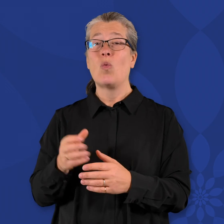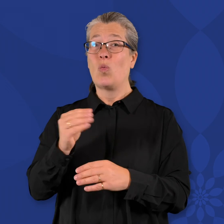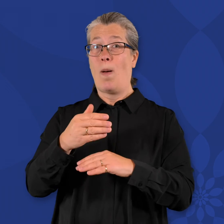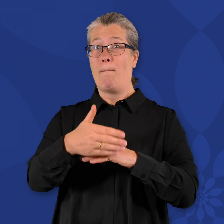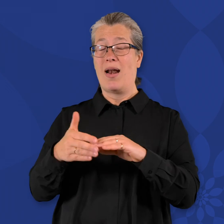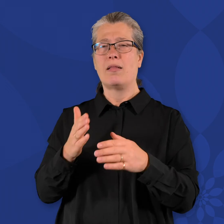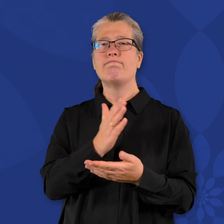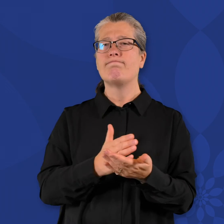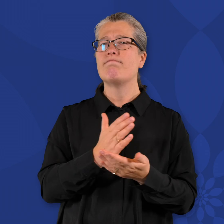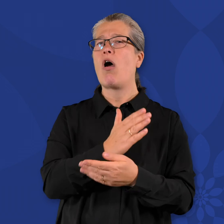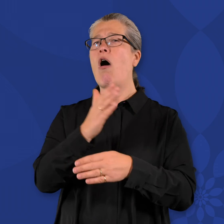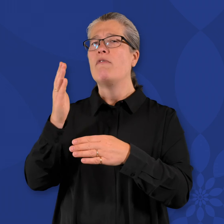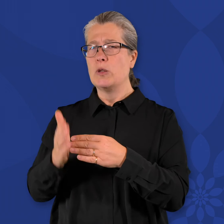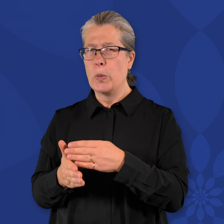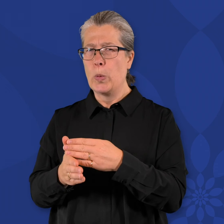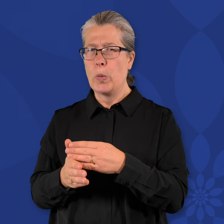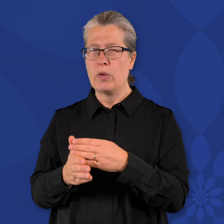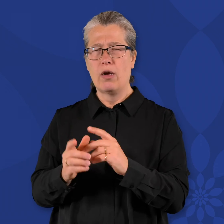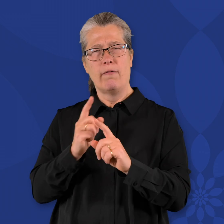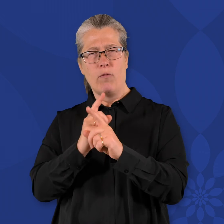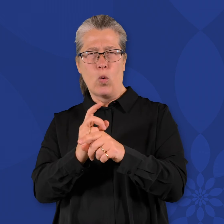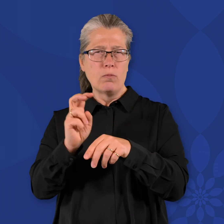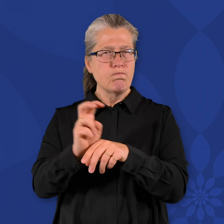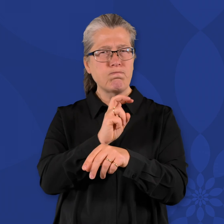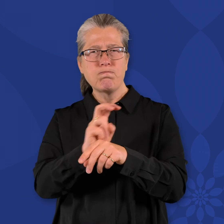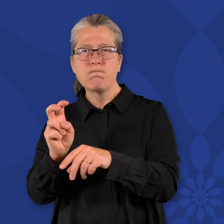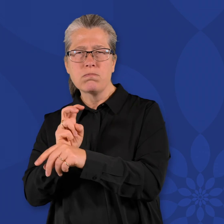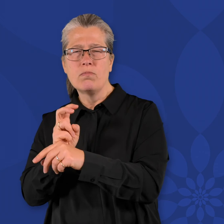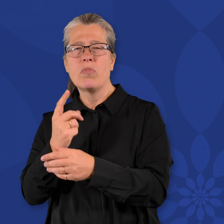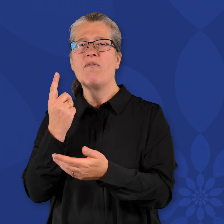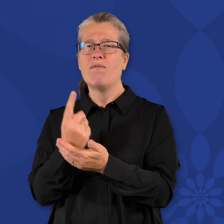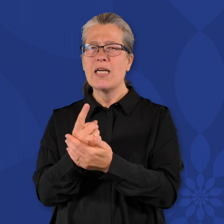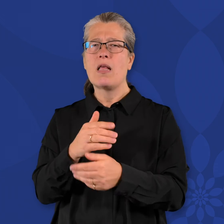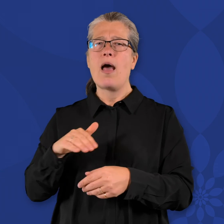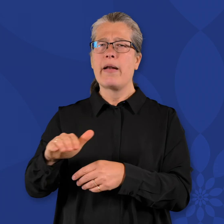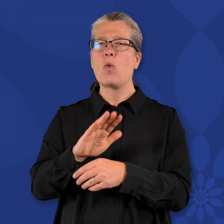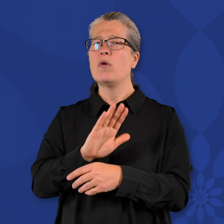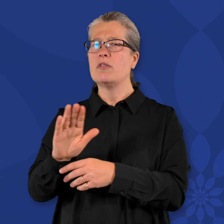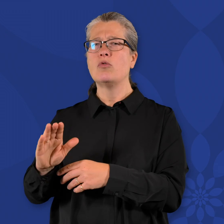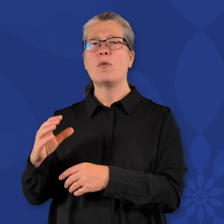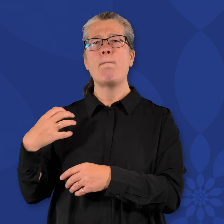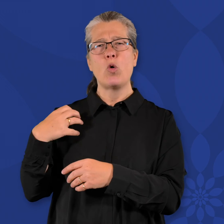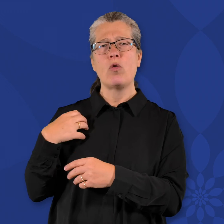Med tanke på en kontrollerad avveckling av restriktionerna är det viktigt att myndigheterna -